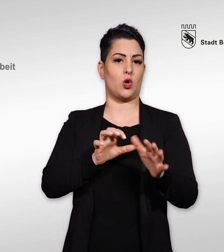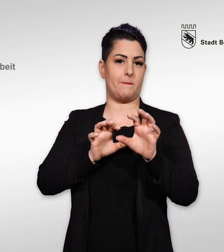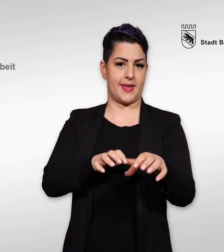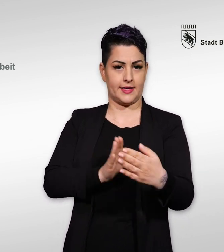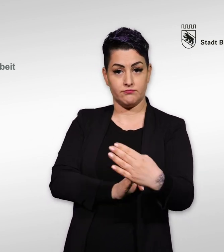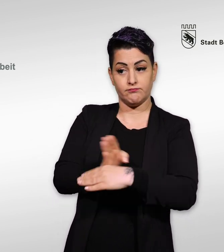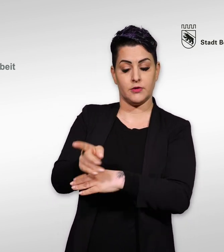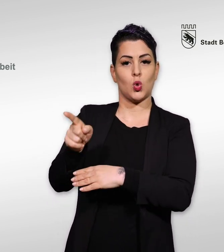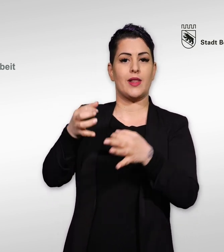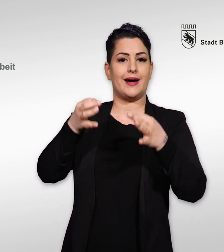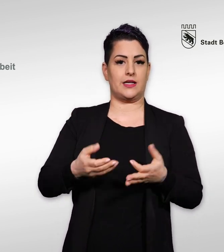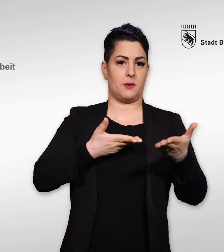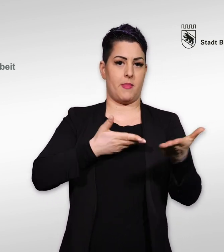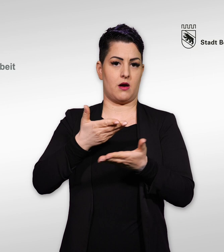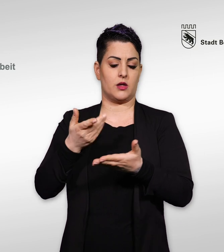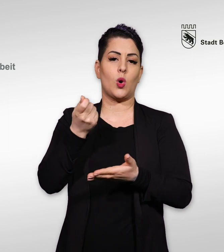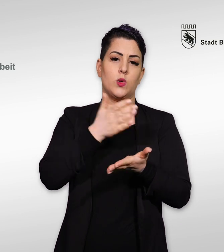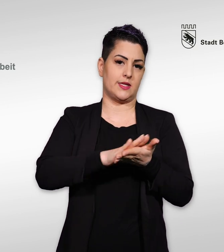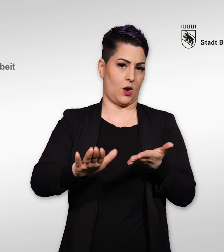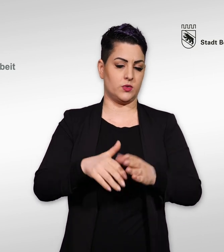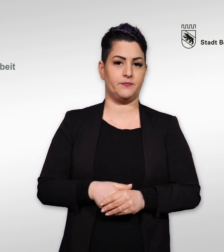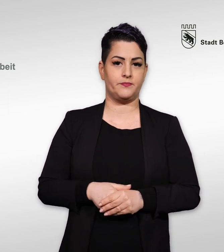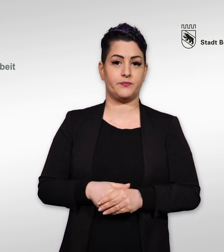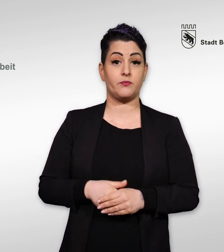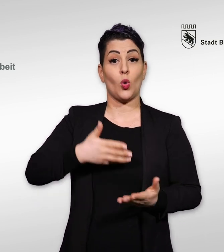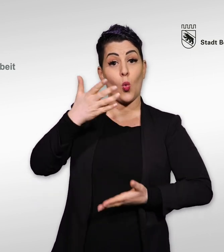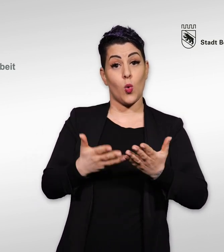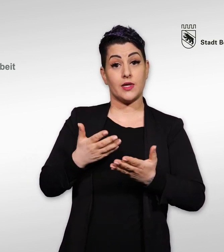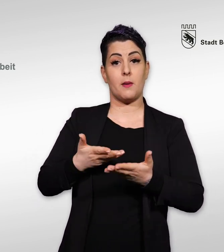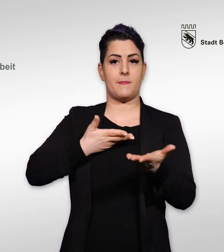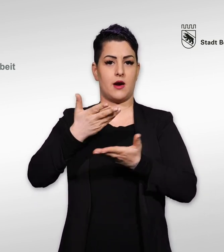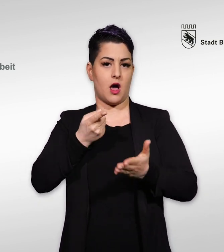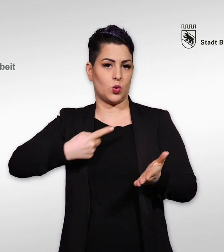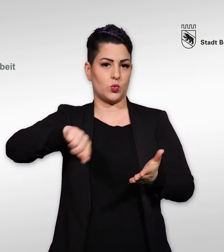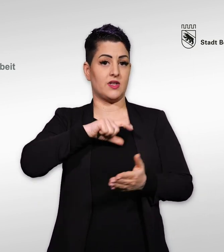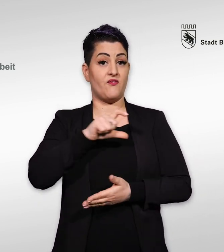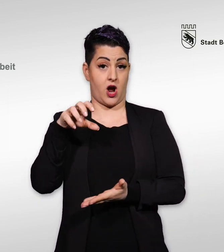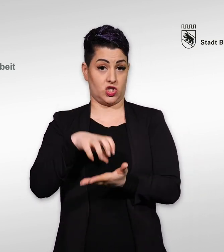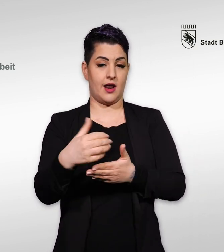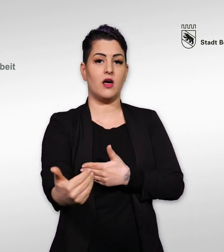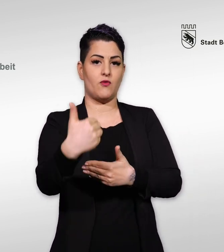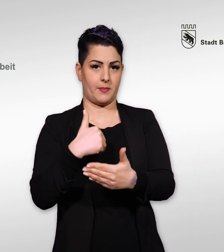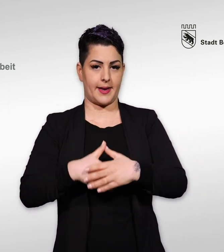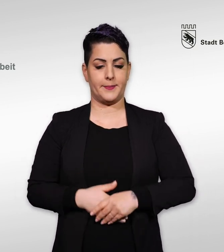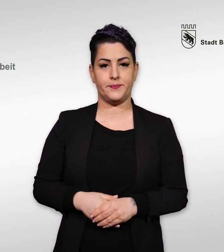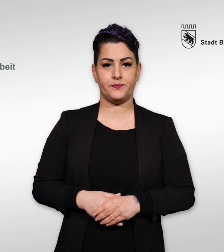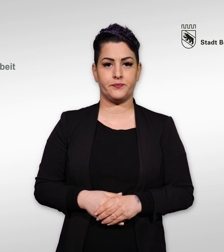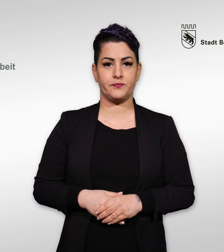der Schlichtungsbehörde Bern-Mittelland des Kantons Bern oder eine Beratung bei unserer Fachstelle in Anspruch.